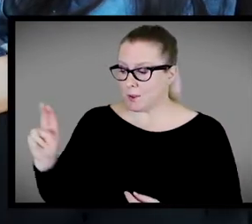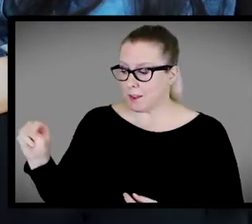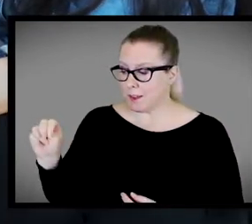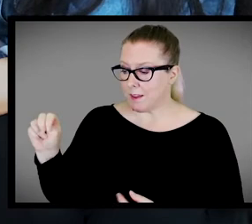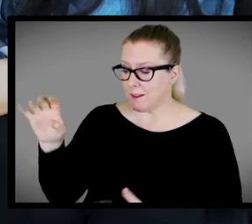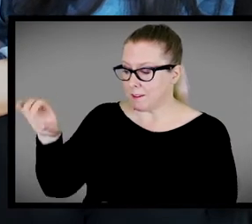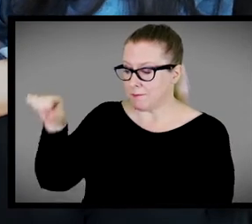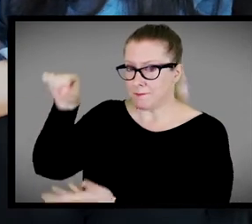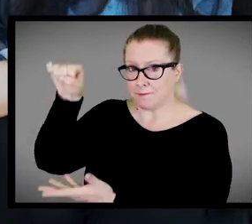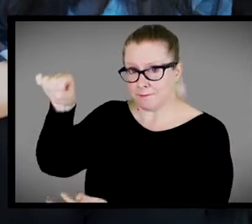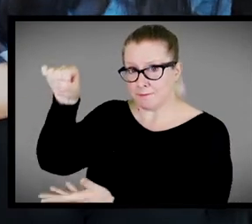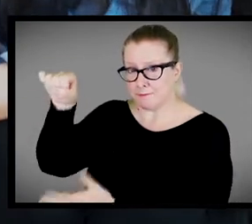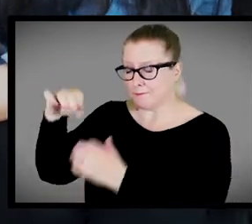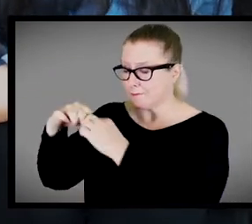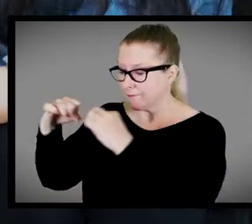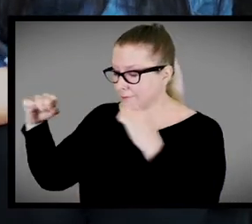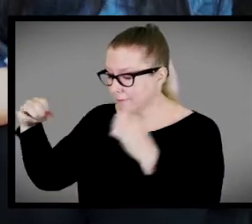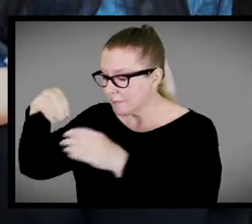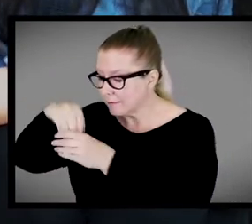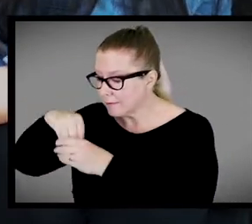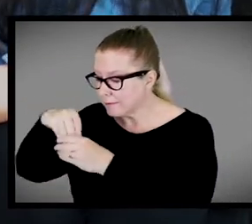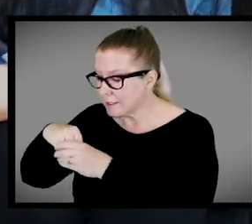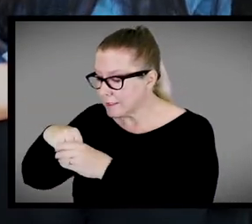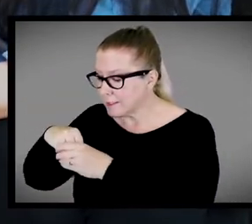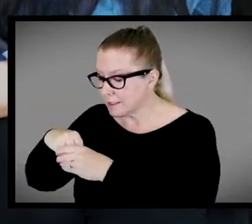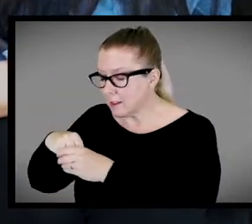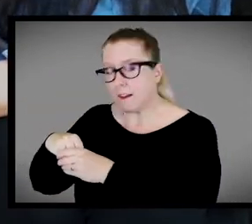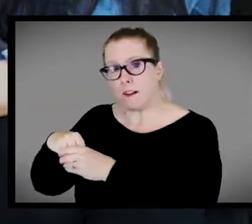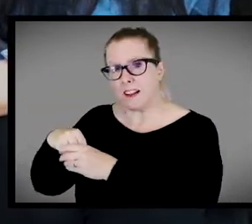مجموعات النظافة نيابة عن الأمم المتحدة.